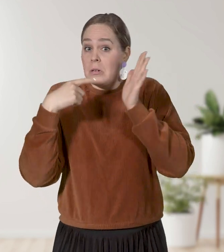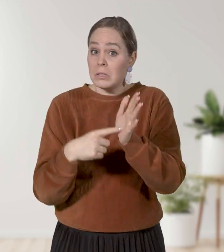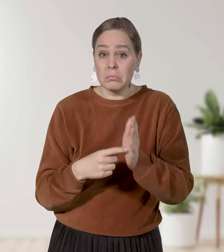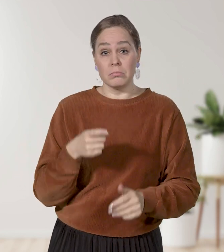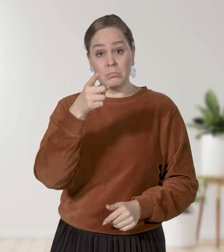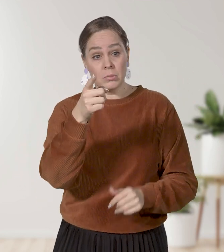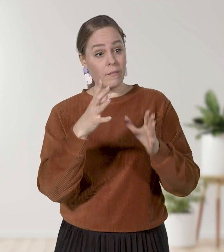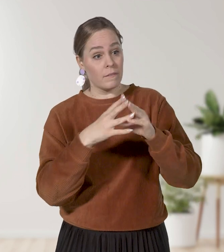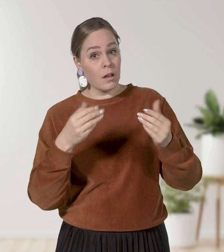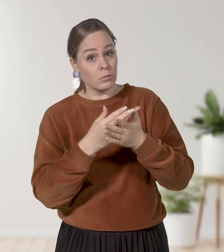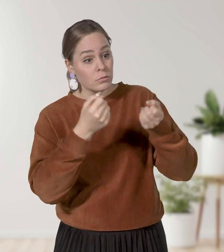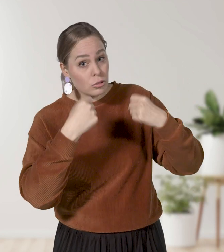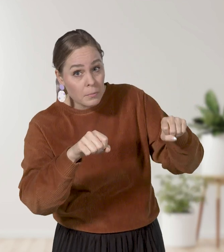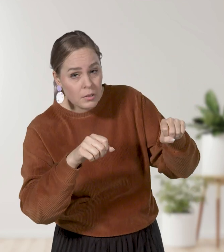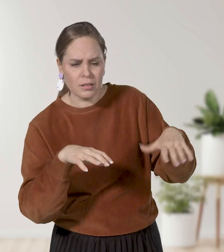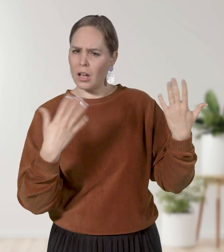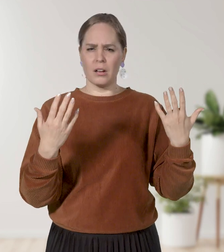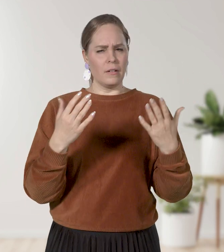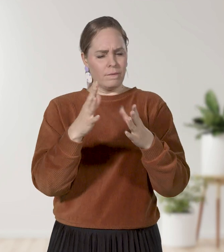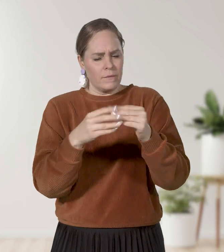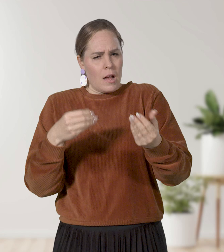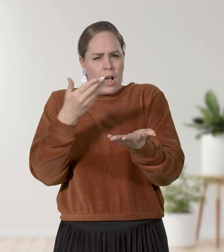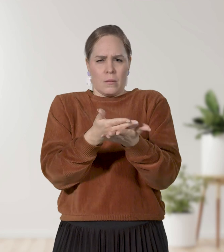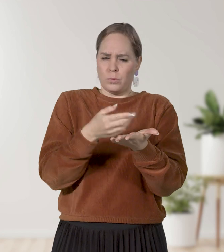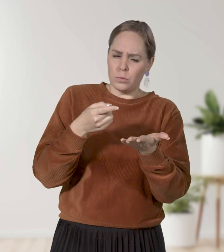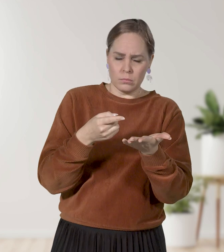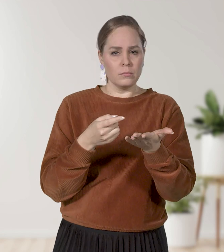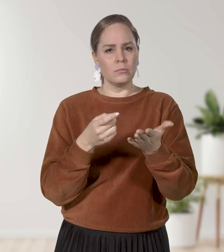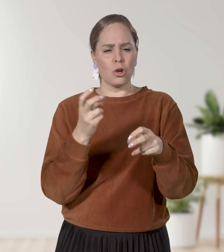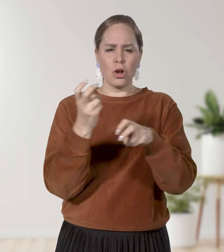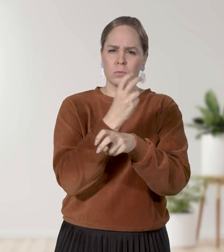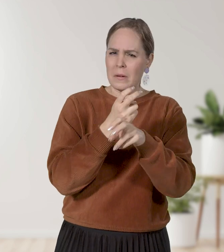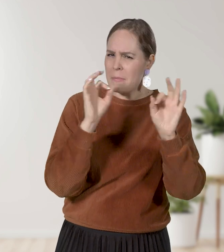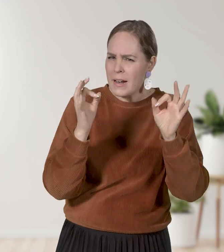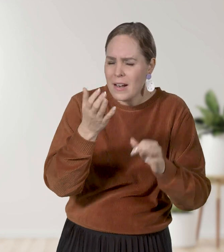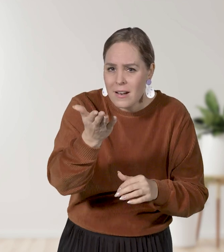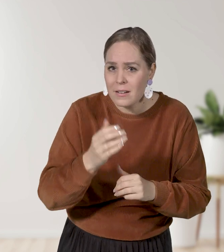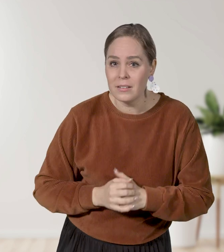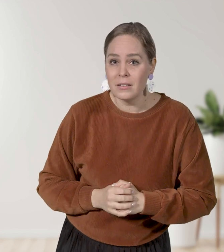Esimerkiksi: millainen kokemus sinulla on ollut vapaaehtoistoiminnasta tai vapaaehtoisuudesta?